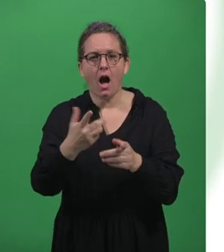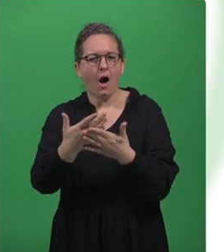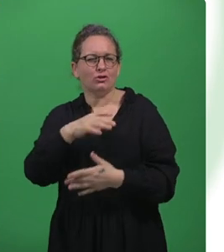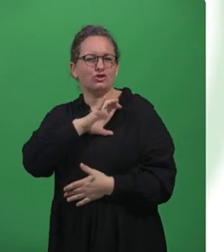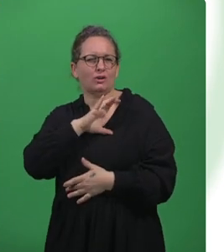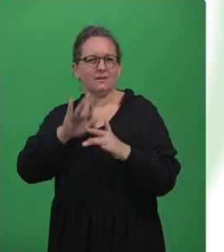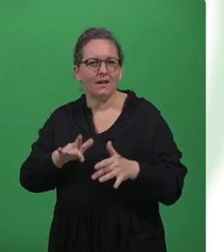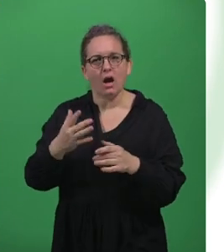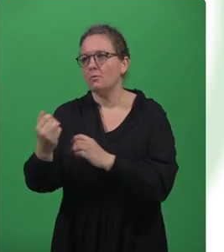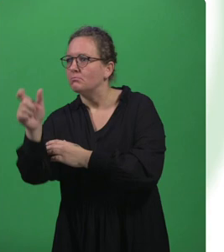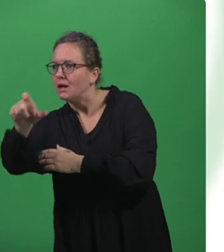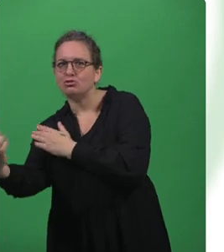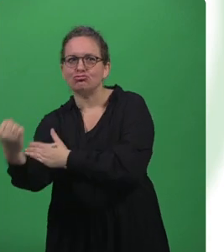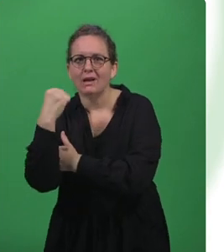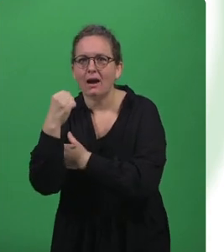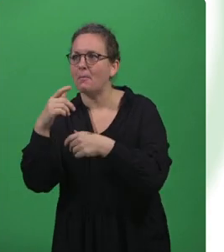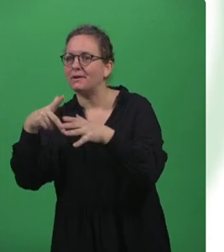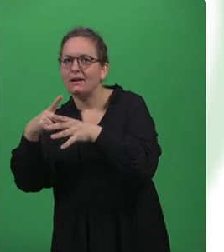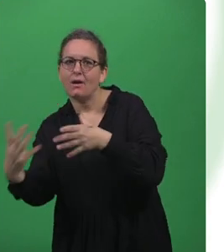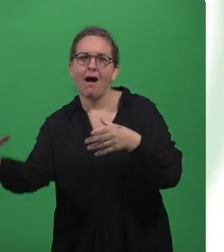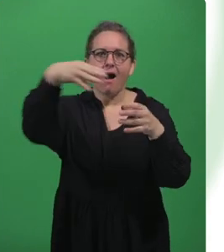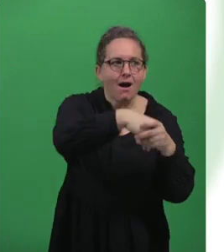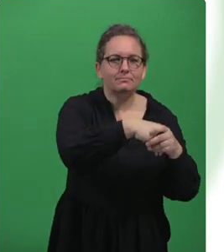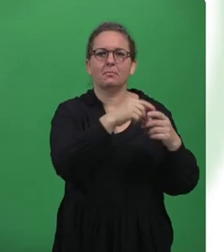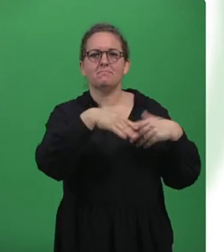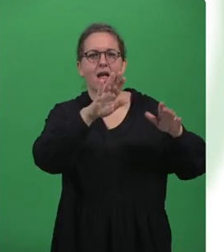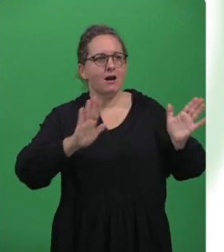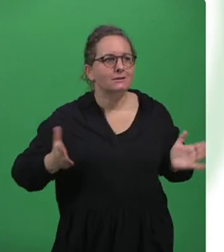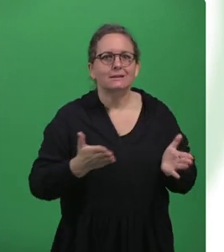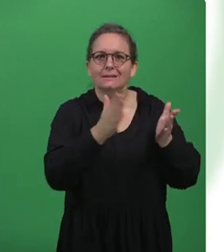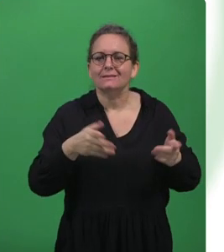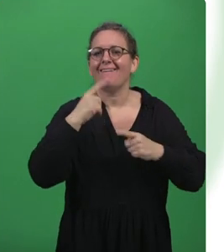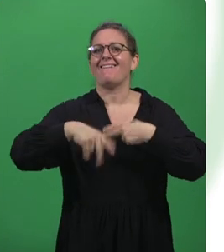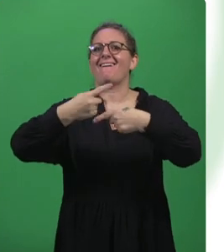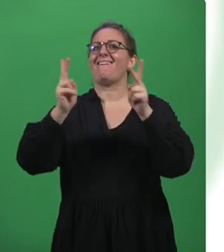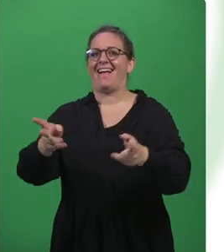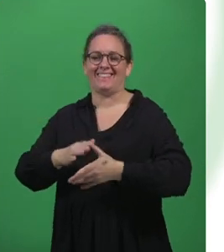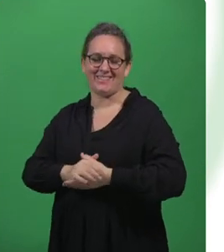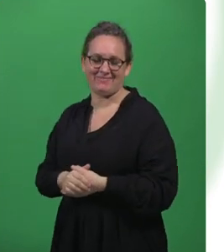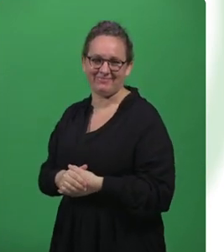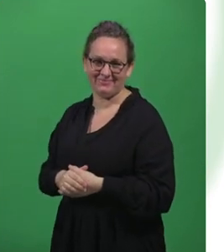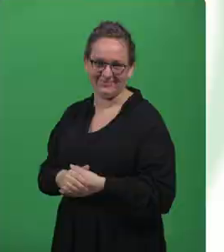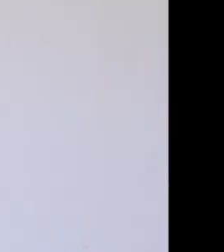Nutzen wir jetzt die Chance, die Stärken von Menschen mit Behinderungen in Unternehmen sinnstiftend für alle einzusetzen.